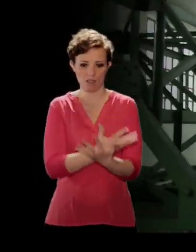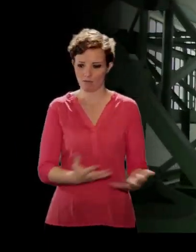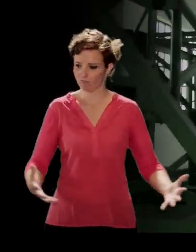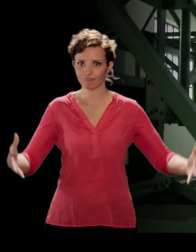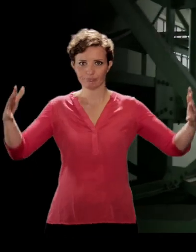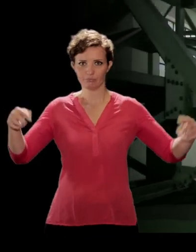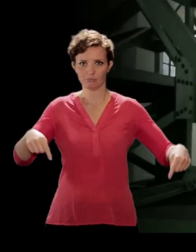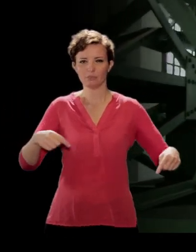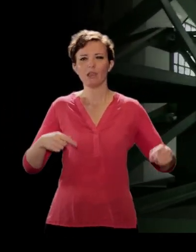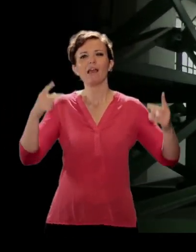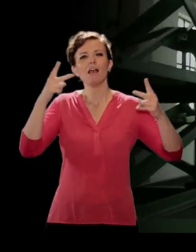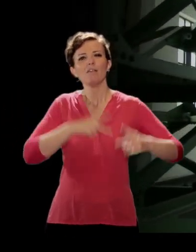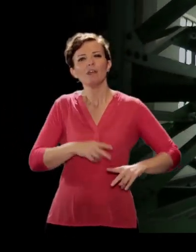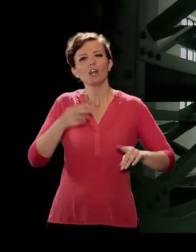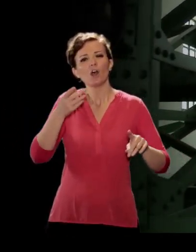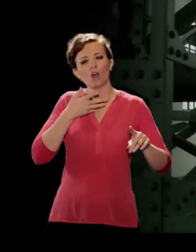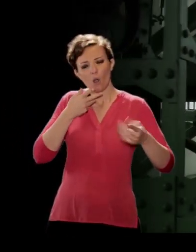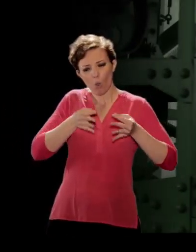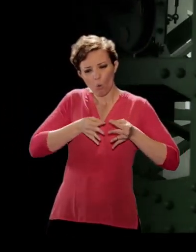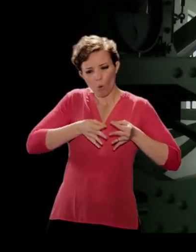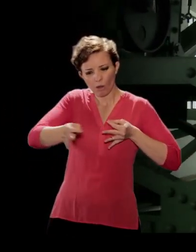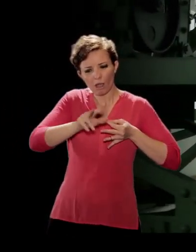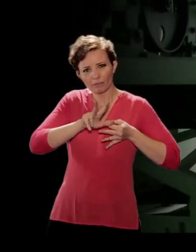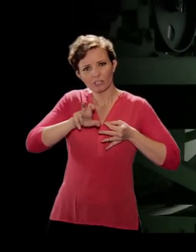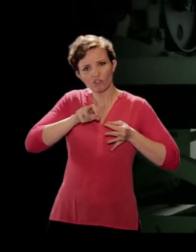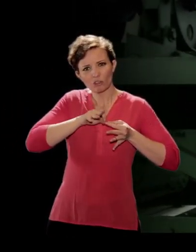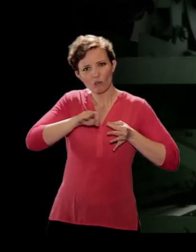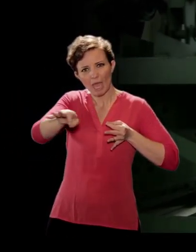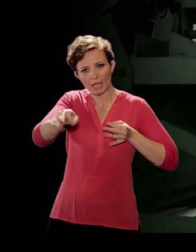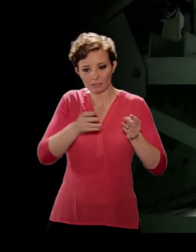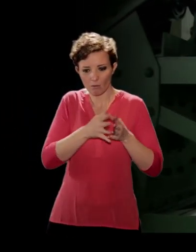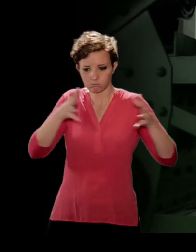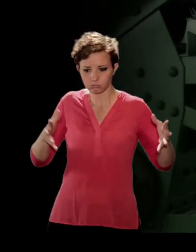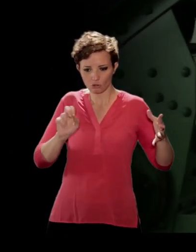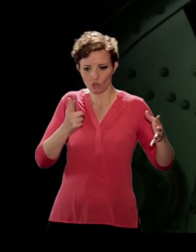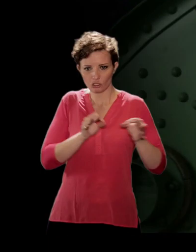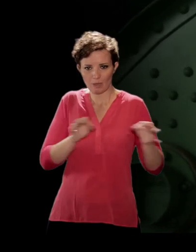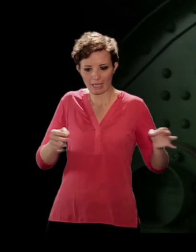Questa vasca era una costruzione lunga circa 300 metri, larga 12 e profonda 6.